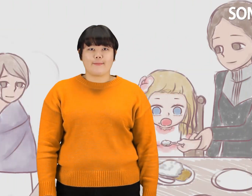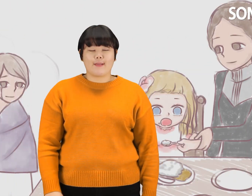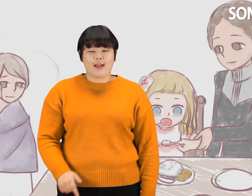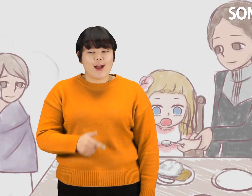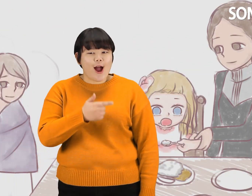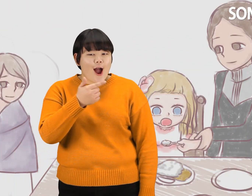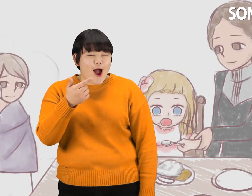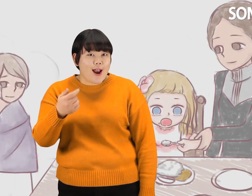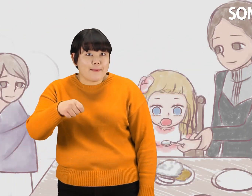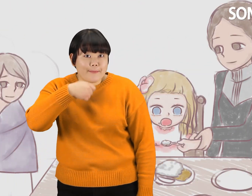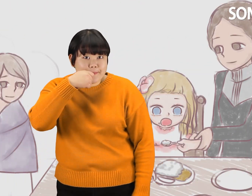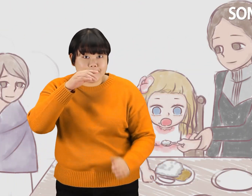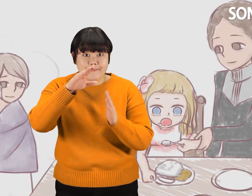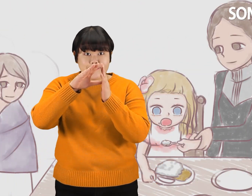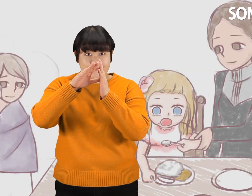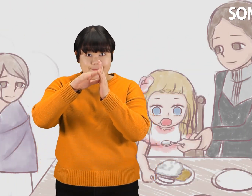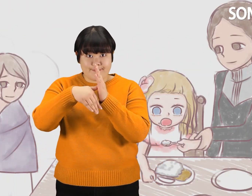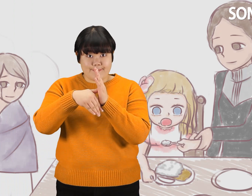夕食の時間になりました。